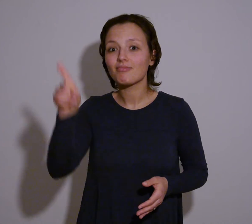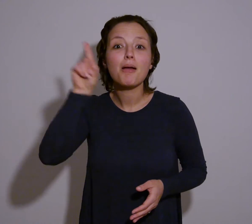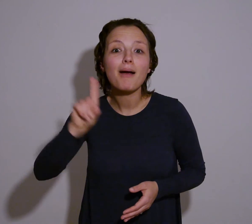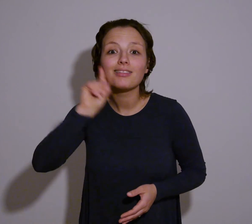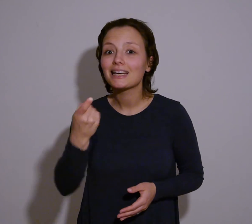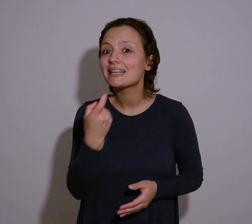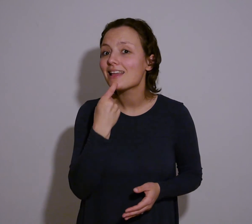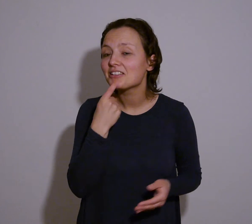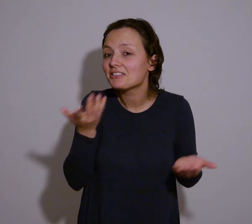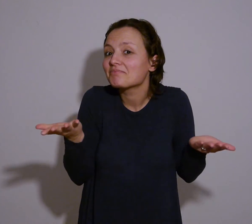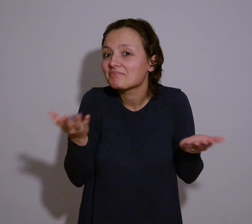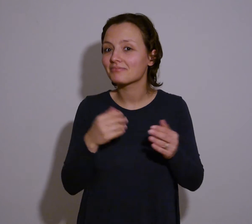Materni jezik, kaj je to?